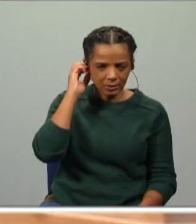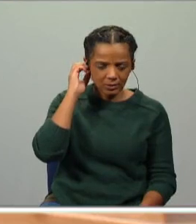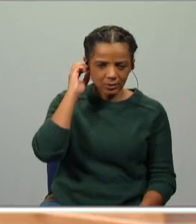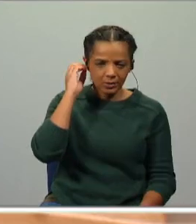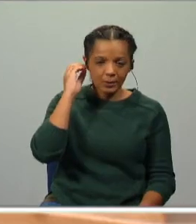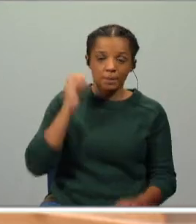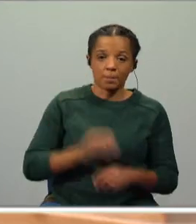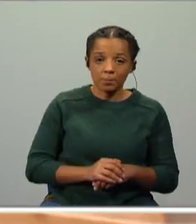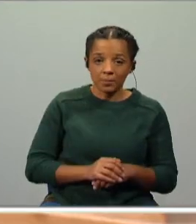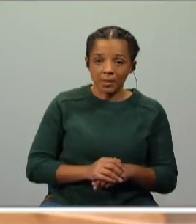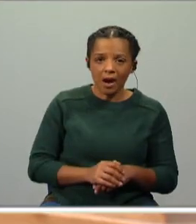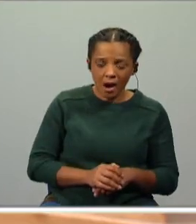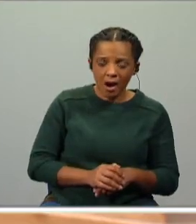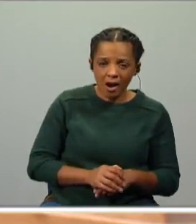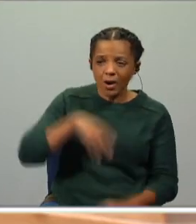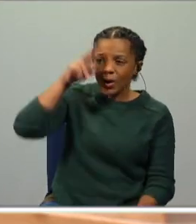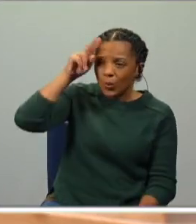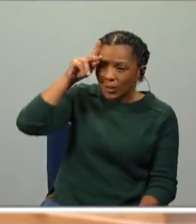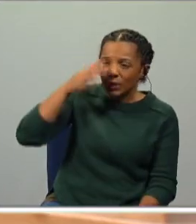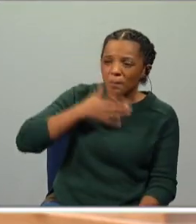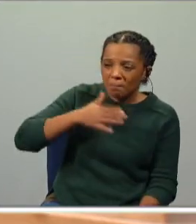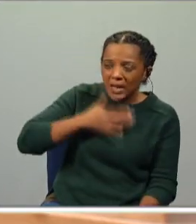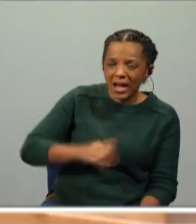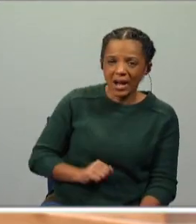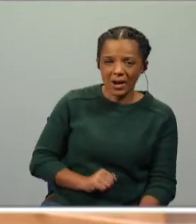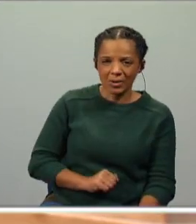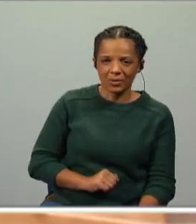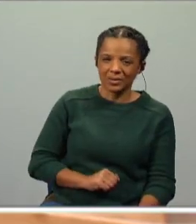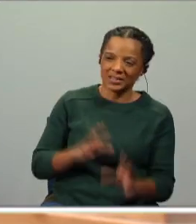Um coelhinho branco só podia estar a brincar.